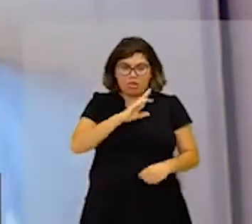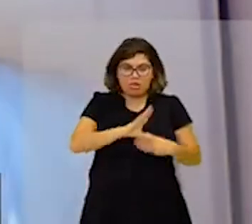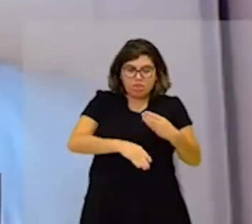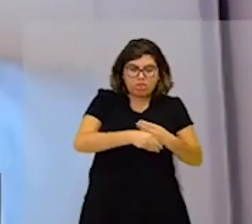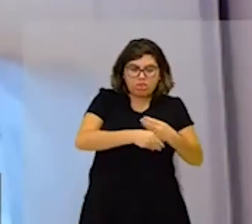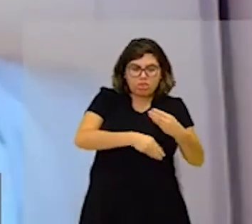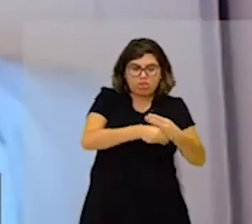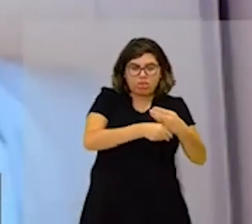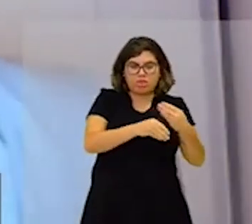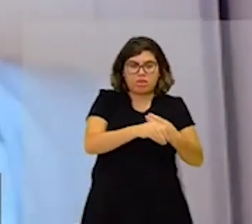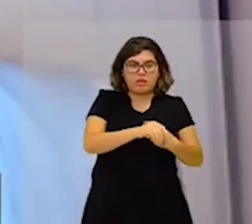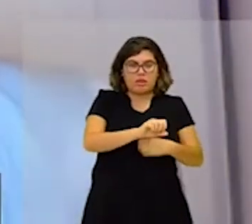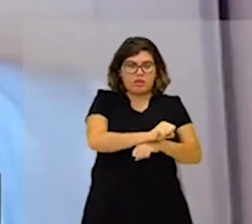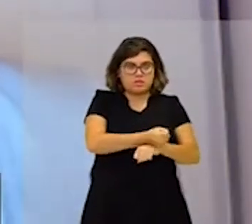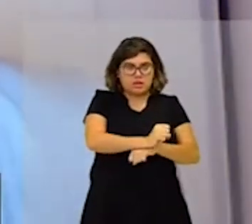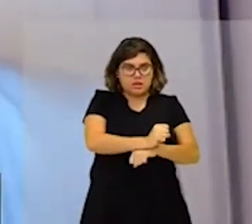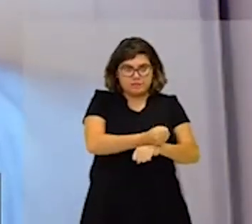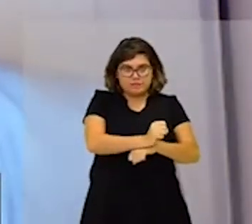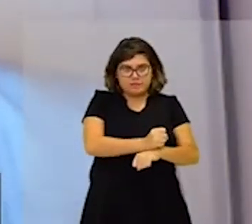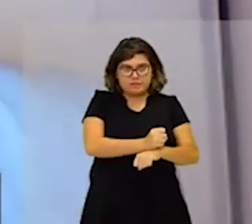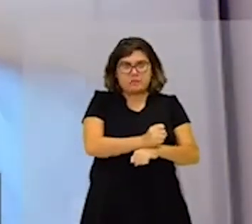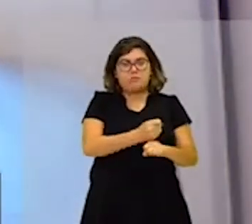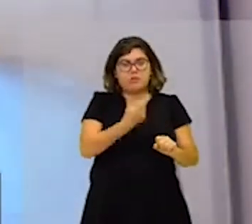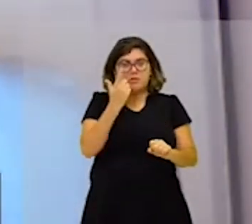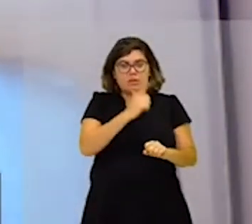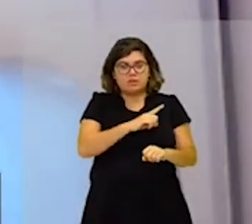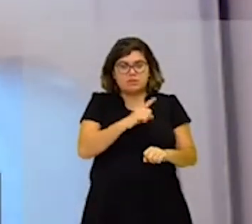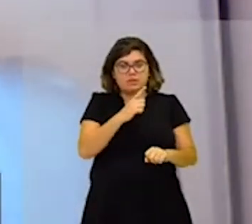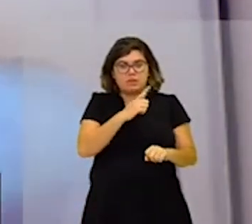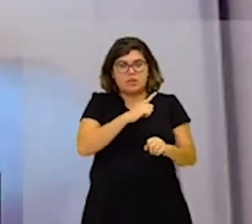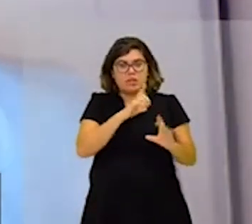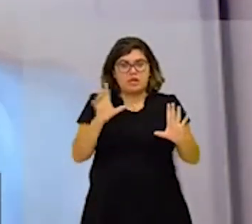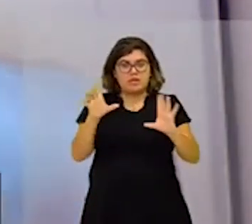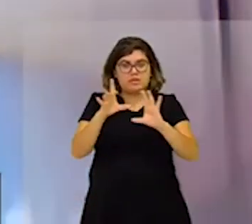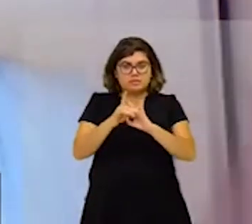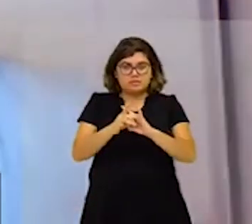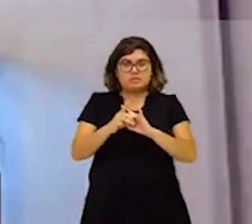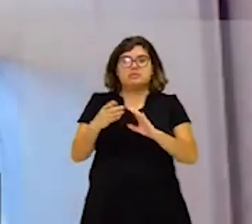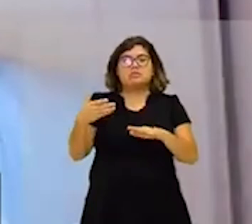uma construção que para conseguir harmonizar as atualizações de pessoas com os princípios